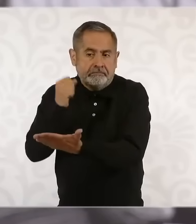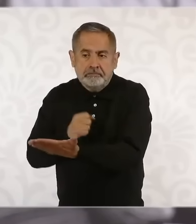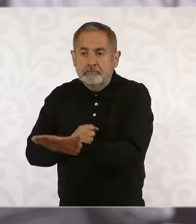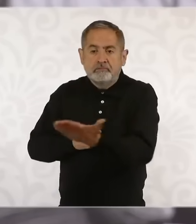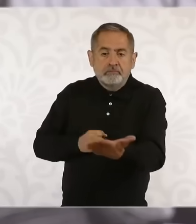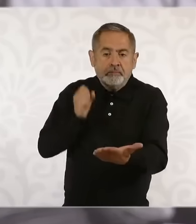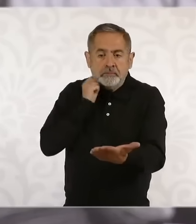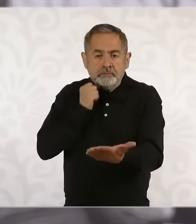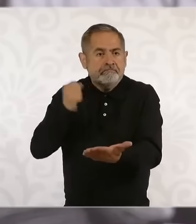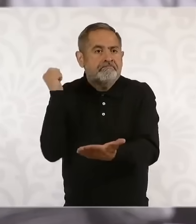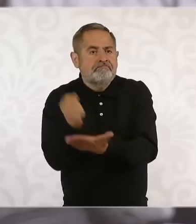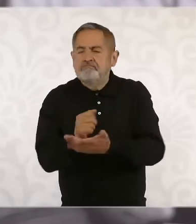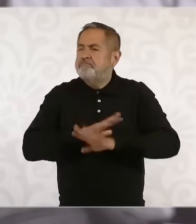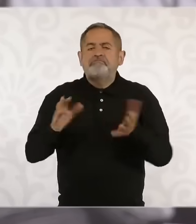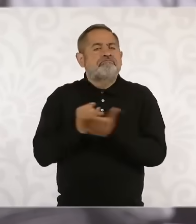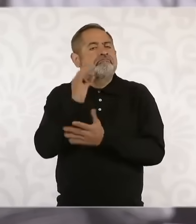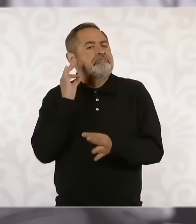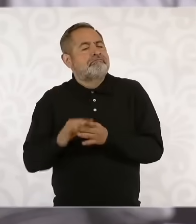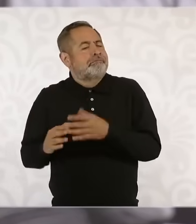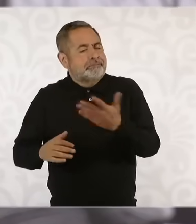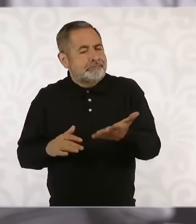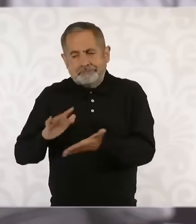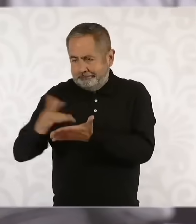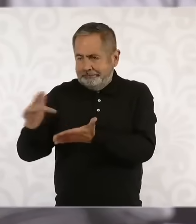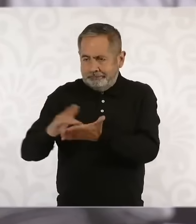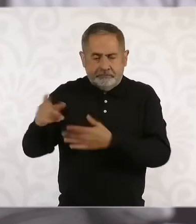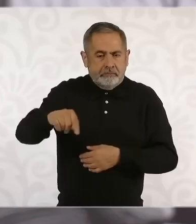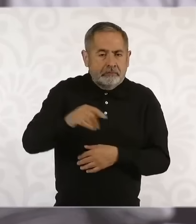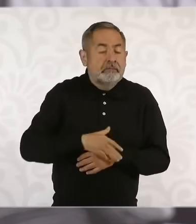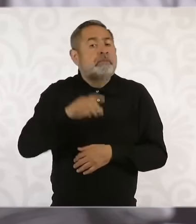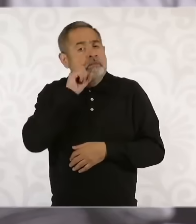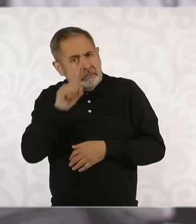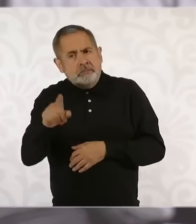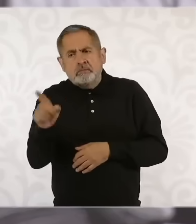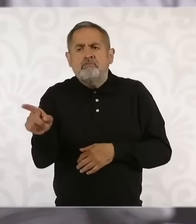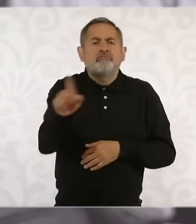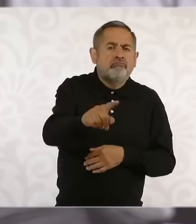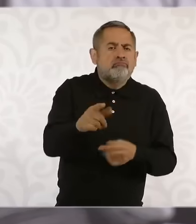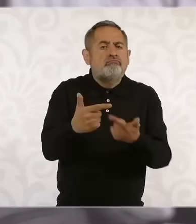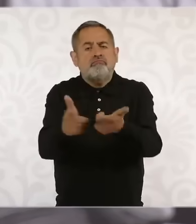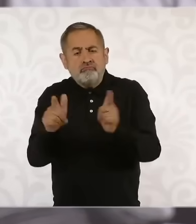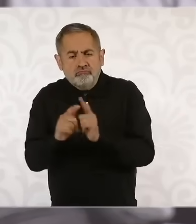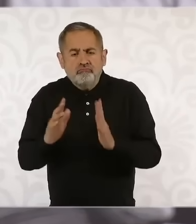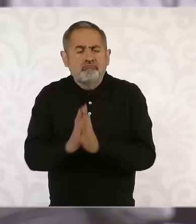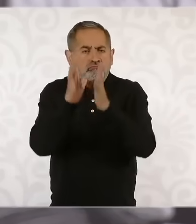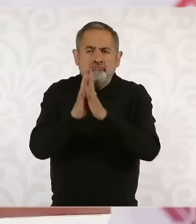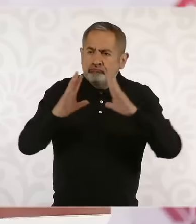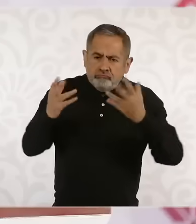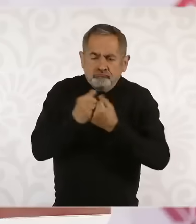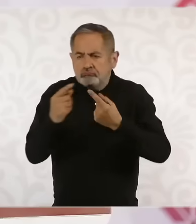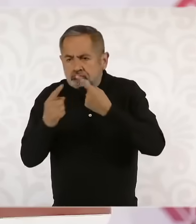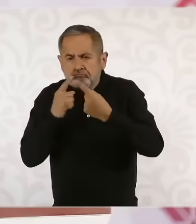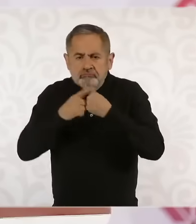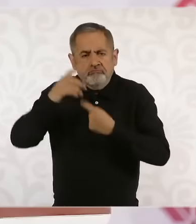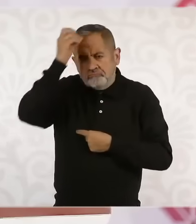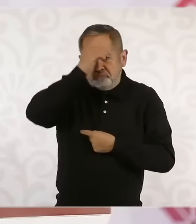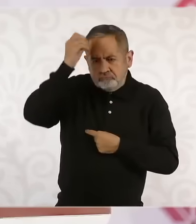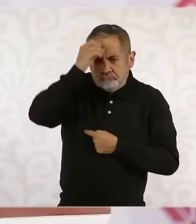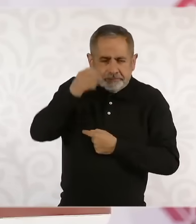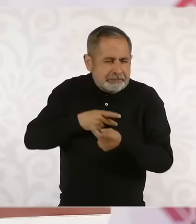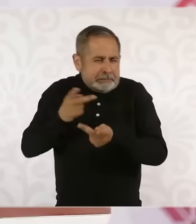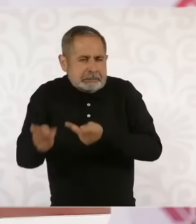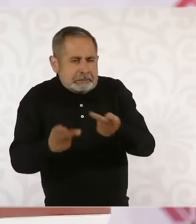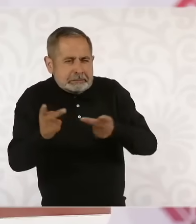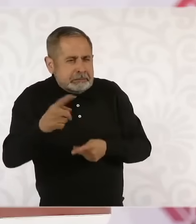instancia a los grupos que participaron y que dieron sus opiniones al respecto, no solamente